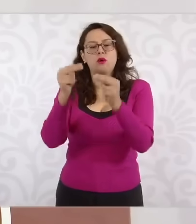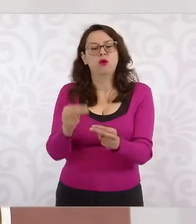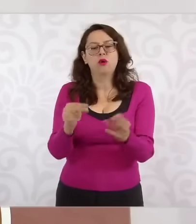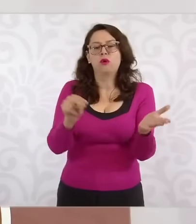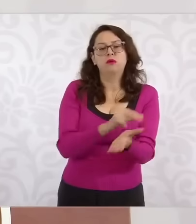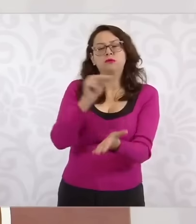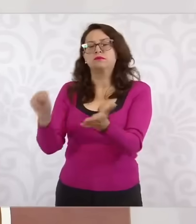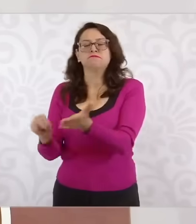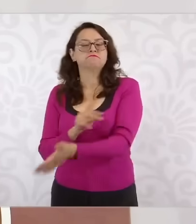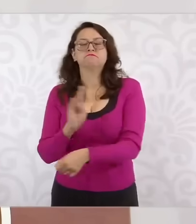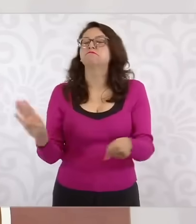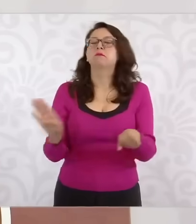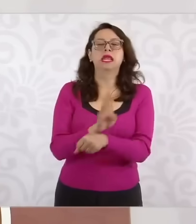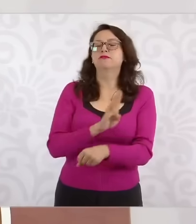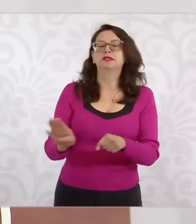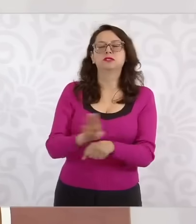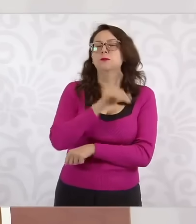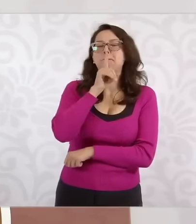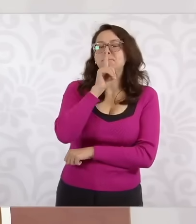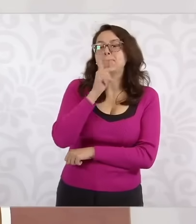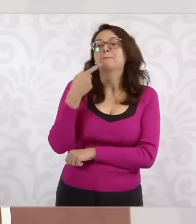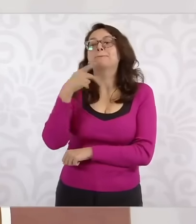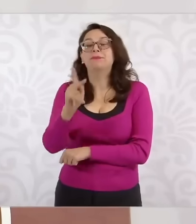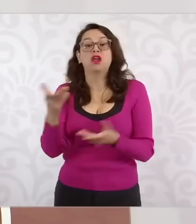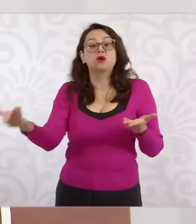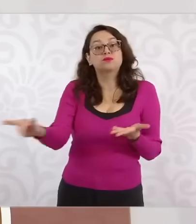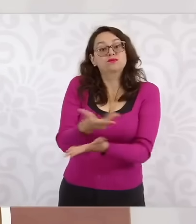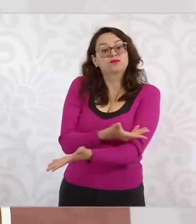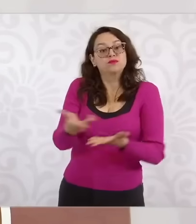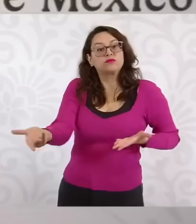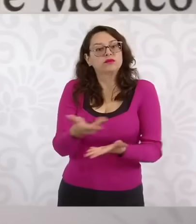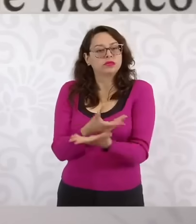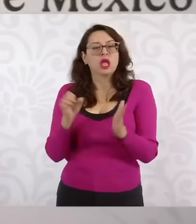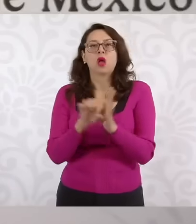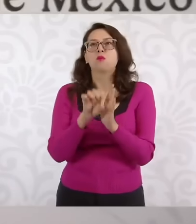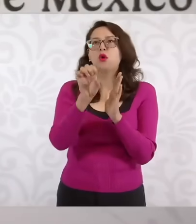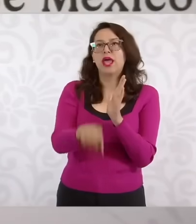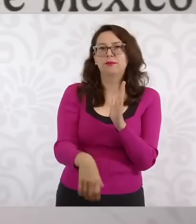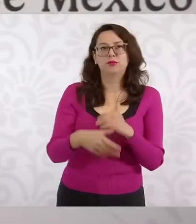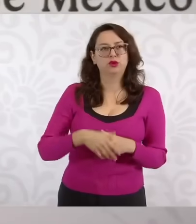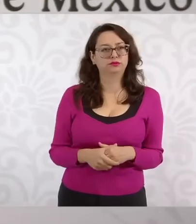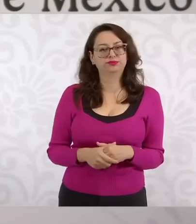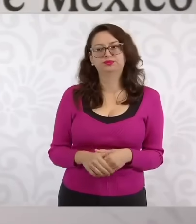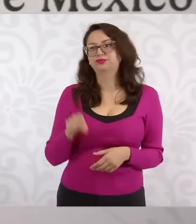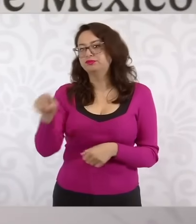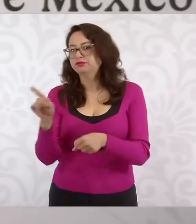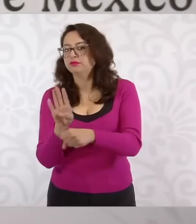países, sino qué acciones complementarias, porque a lo mejor ellos producen algo eh que pudiera